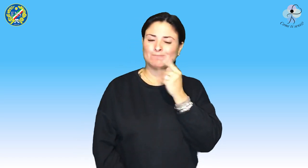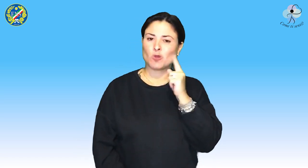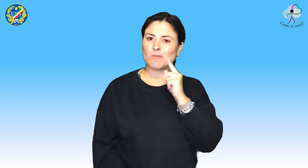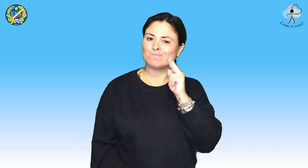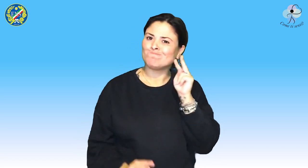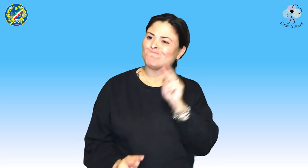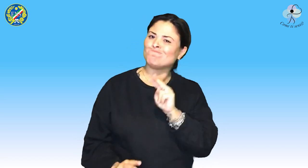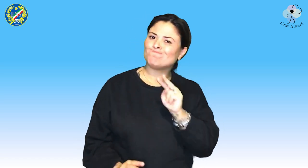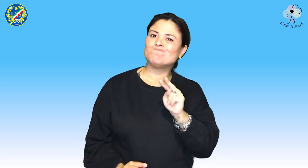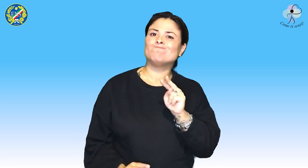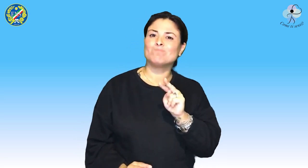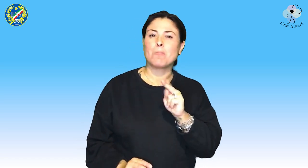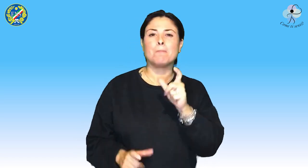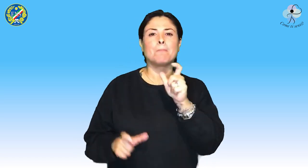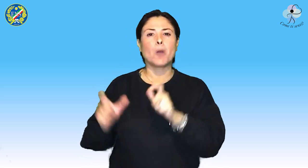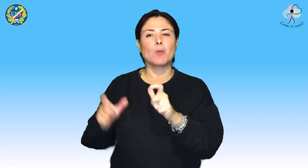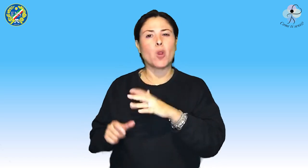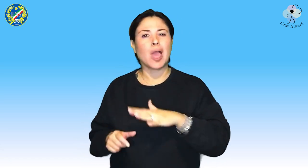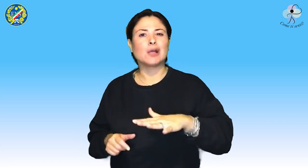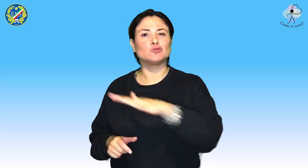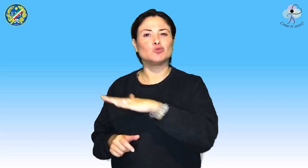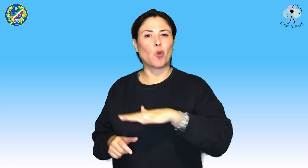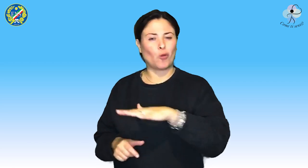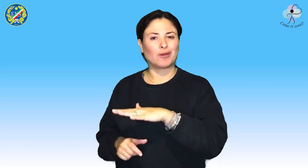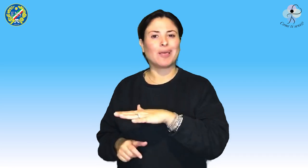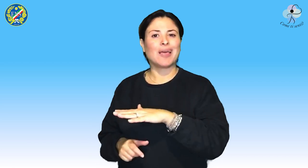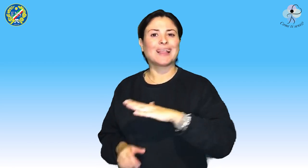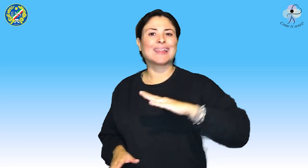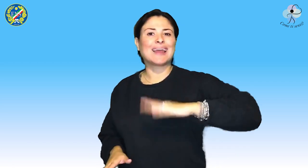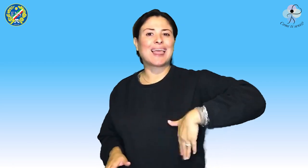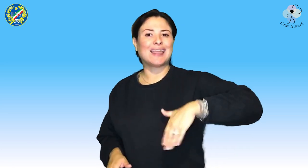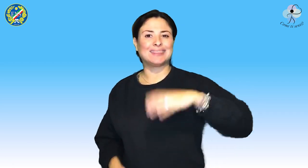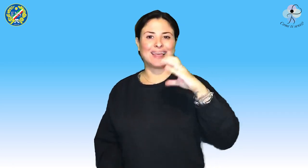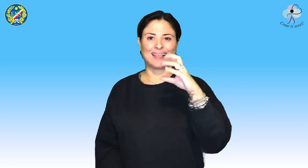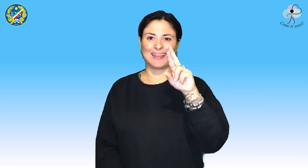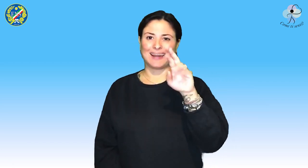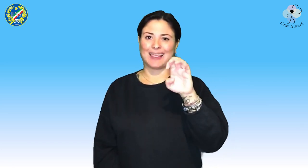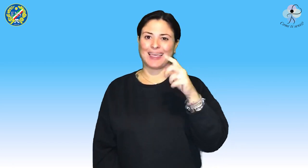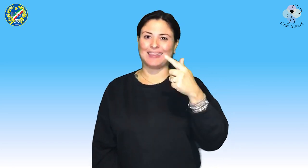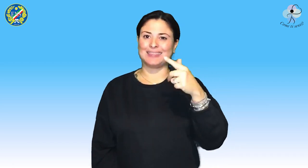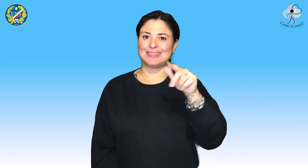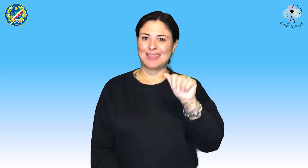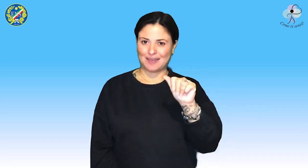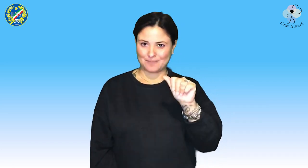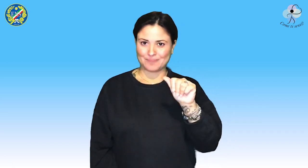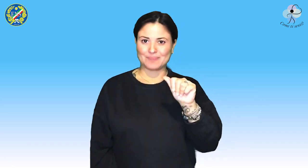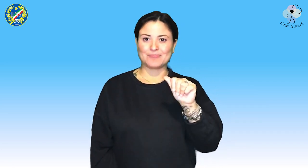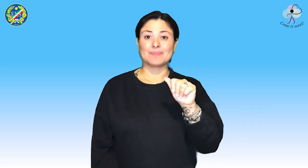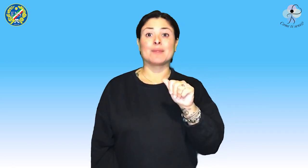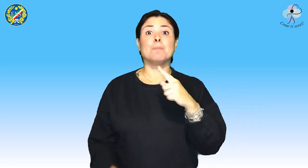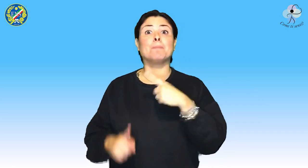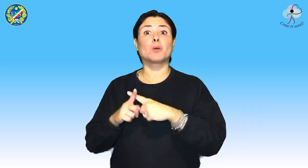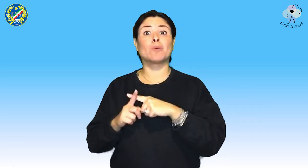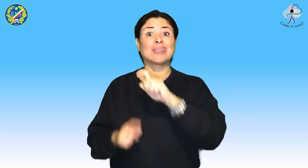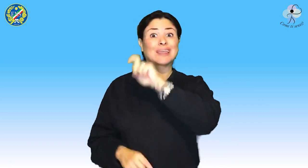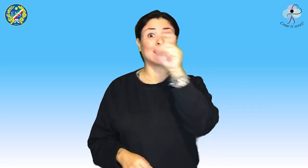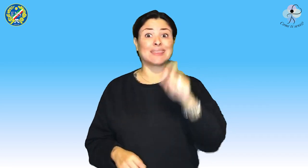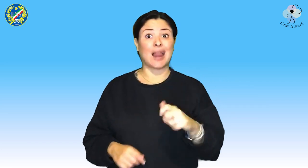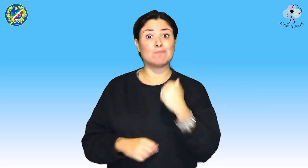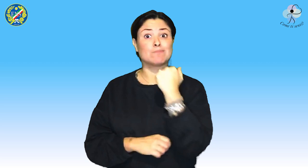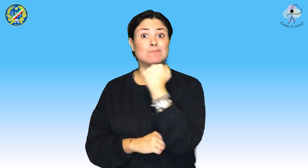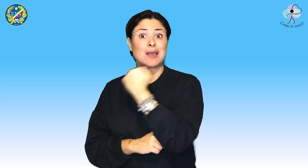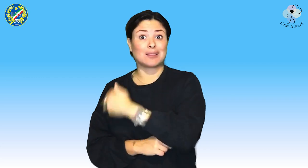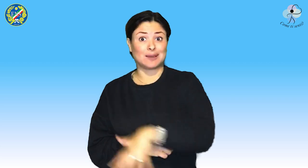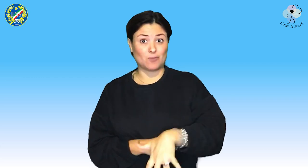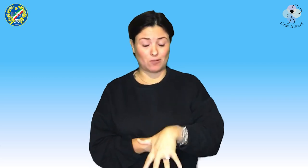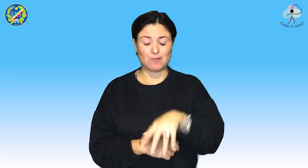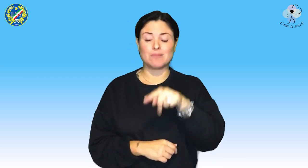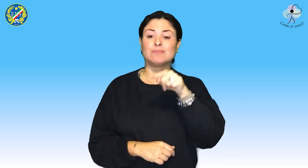è stato osservato che le popolazioni che vivevano a Creta e nell’Italia meridionale